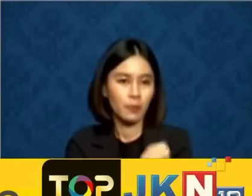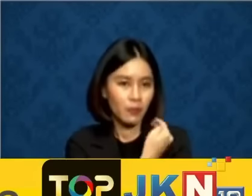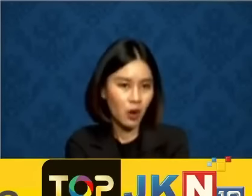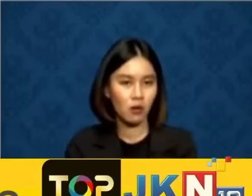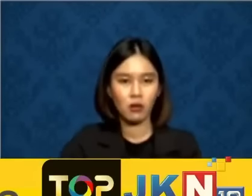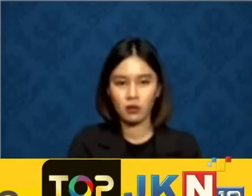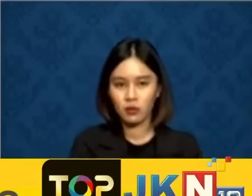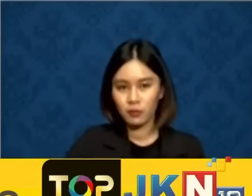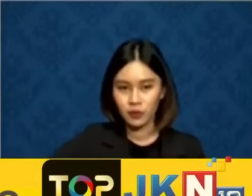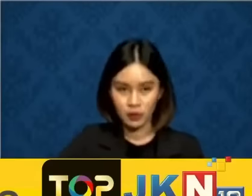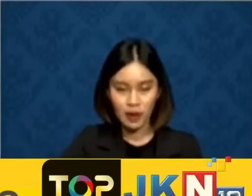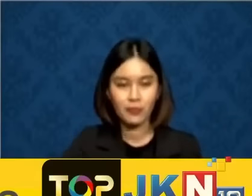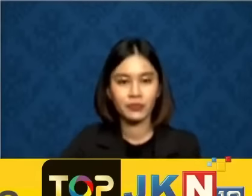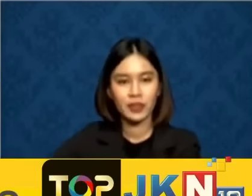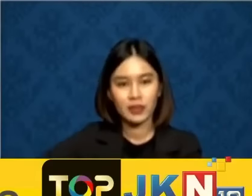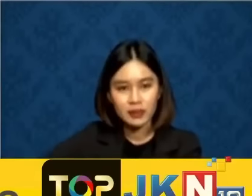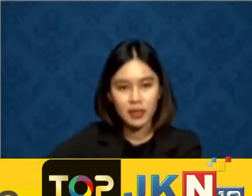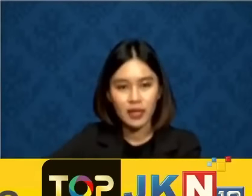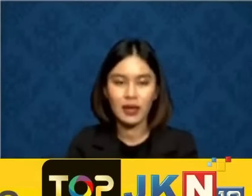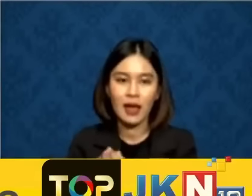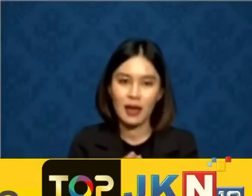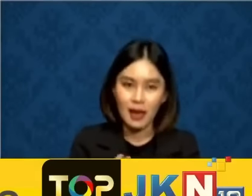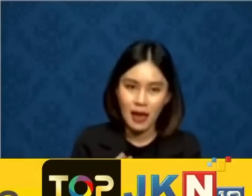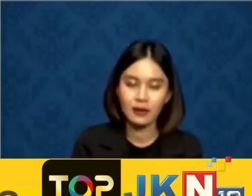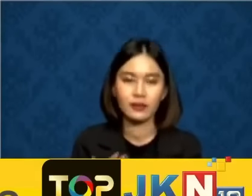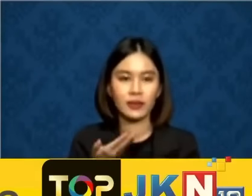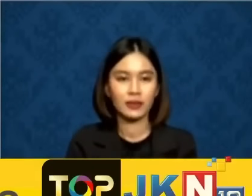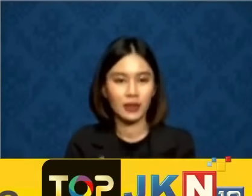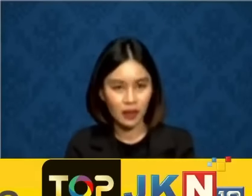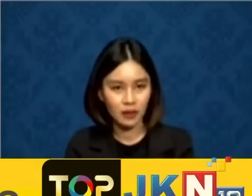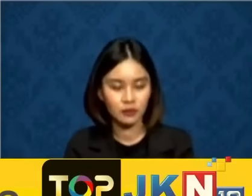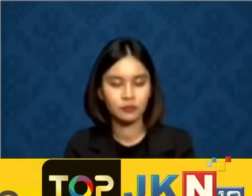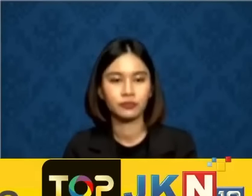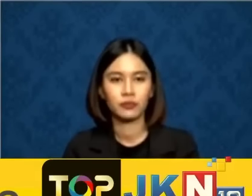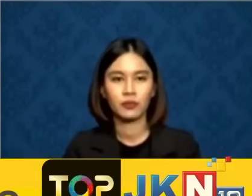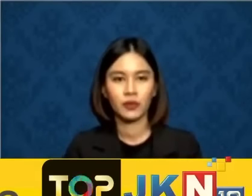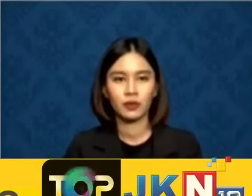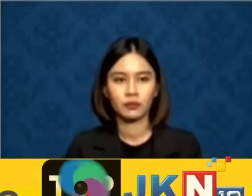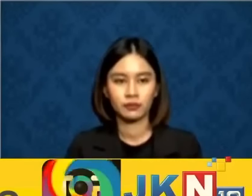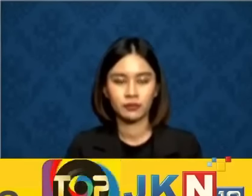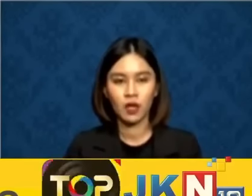ศูนย์กลางเกษตรและทหารศูนย์กลางการ เงินศูนย์กลางการ